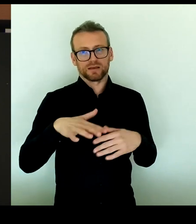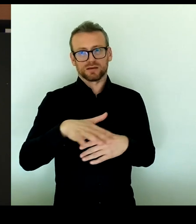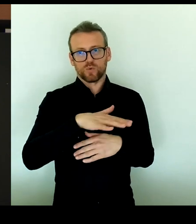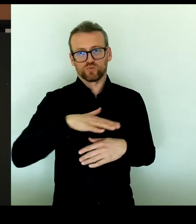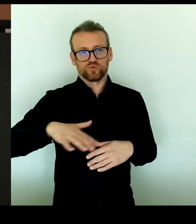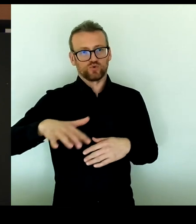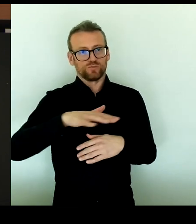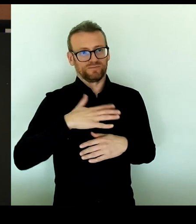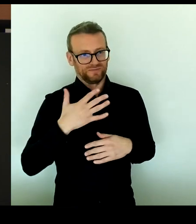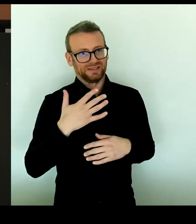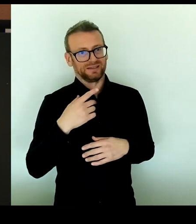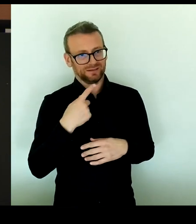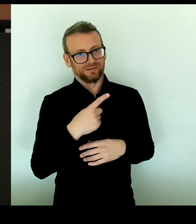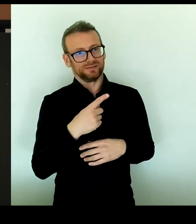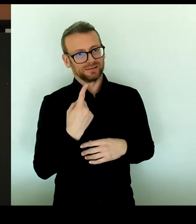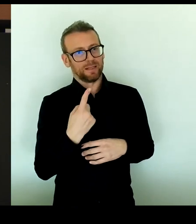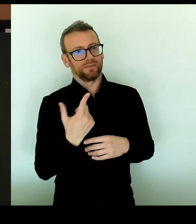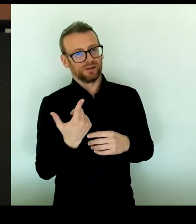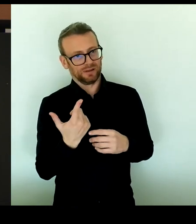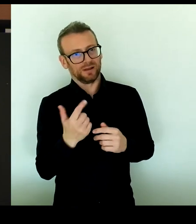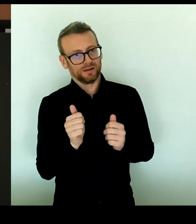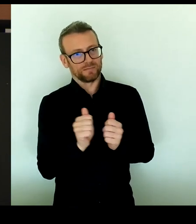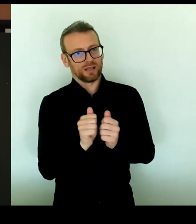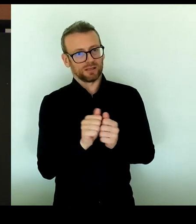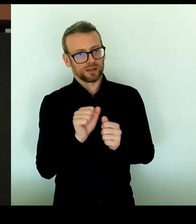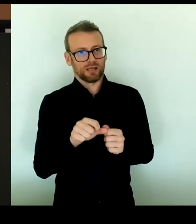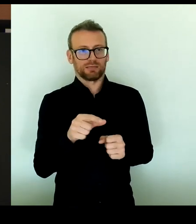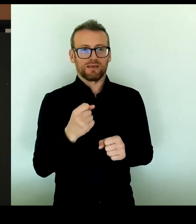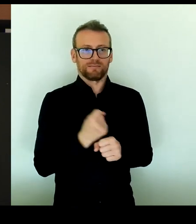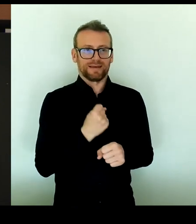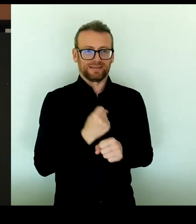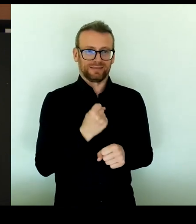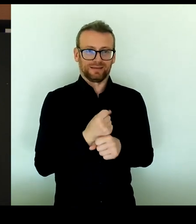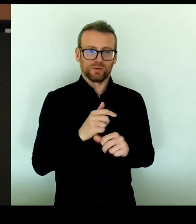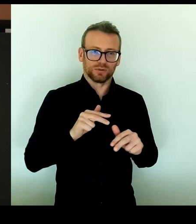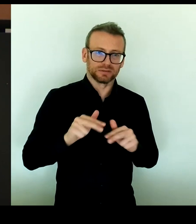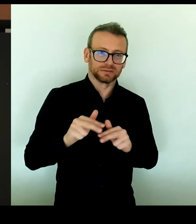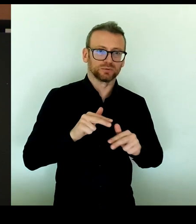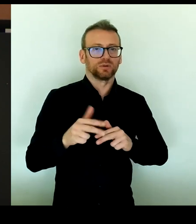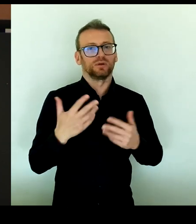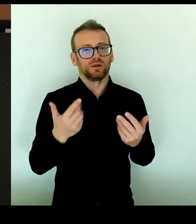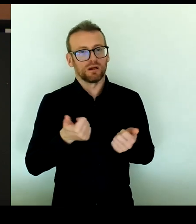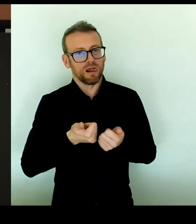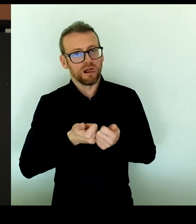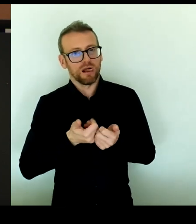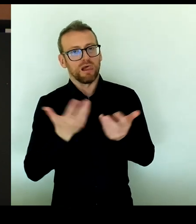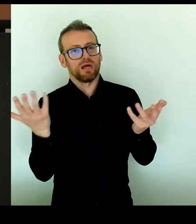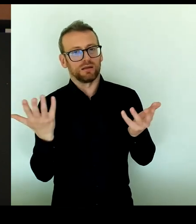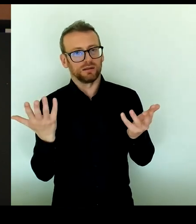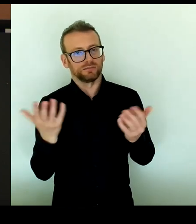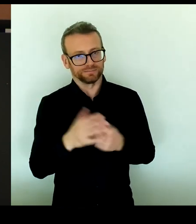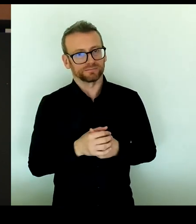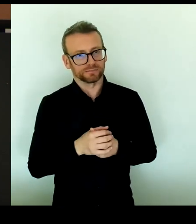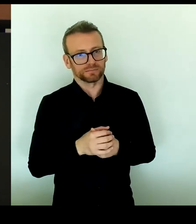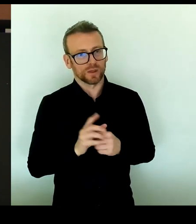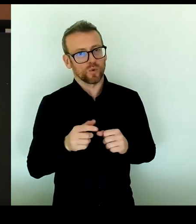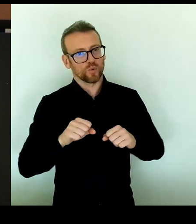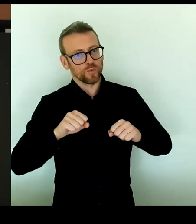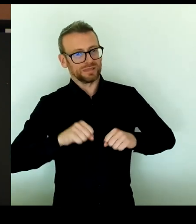Dazu gehört für mich, dass die operative Trägerschaft des Kulturraumbüro für das Arbeitsraumprogramm ebenso anerkannt wird, wie die